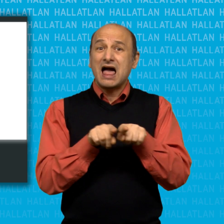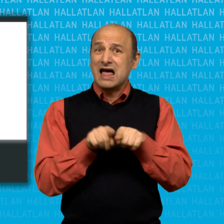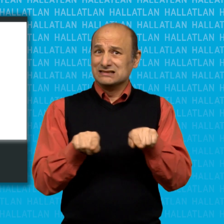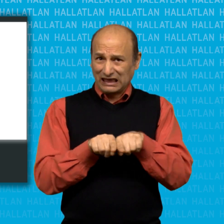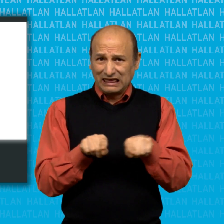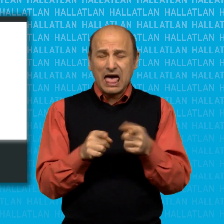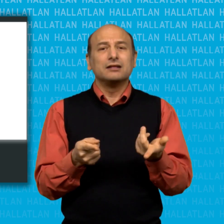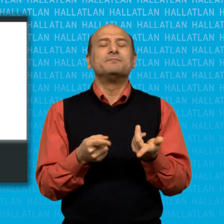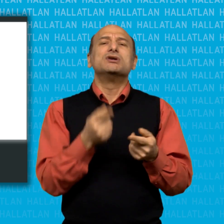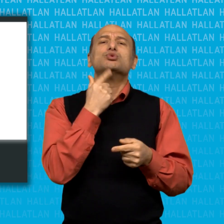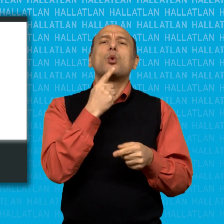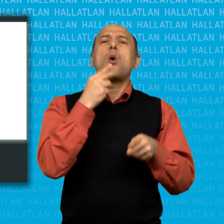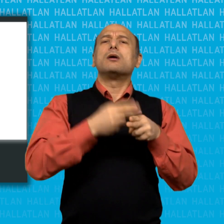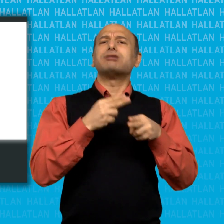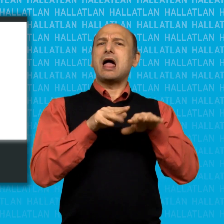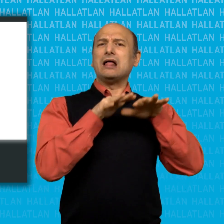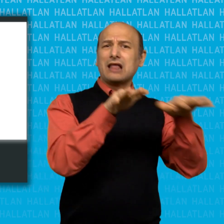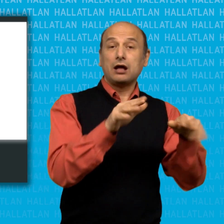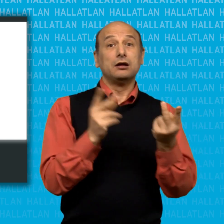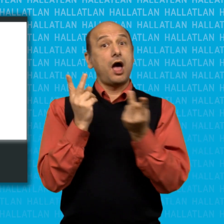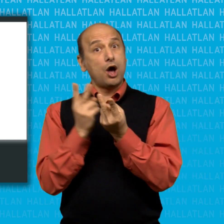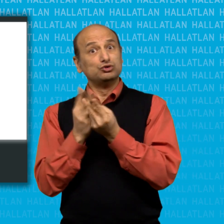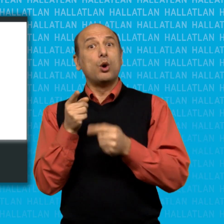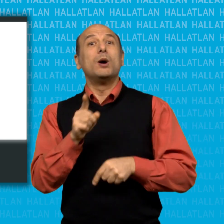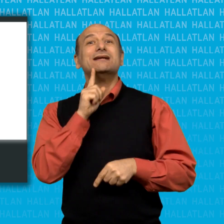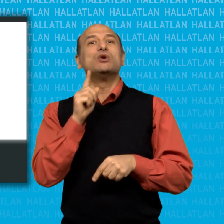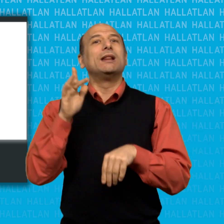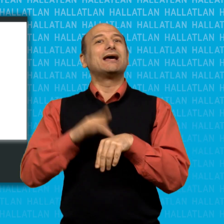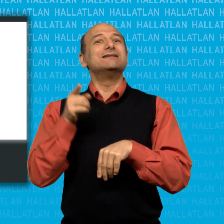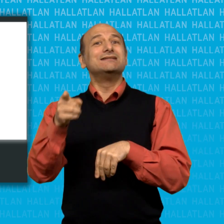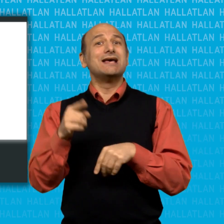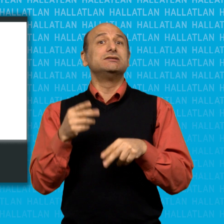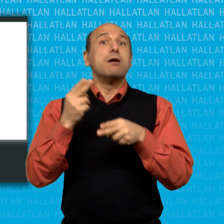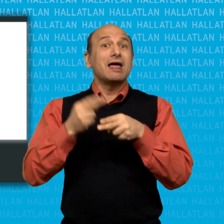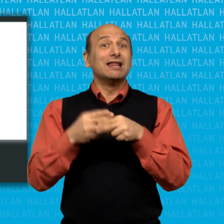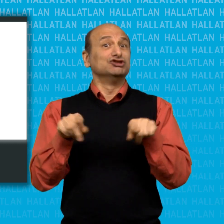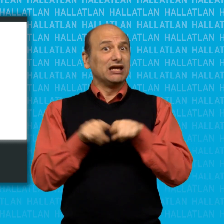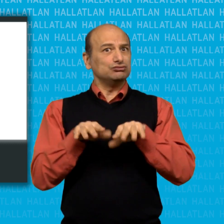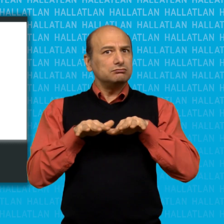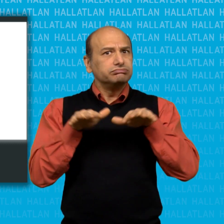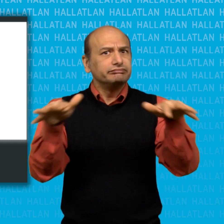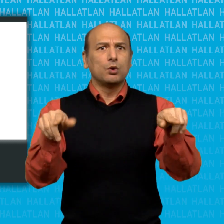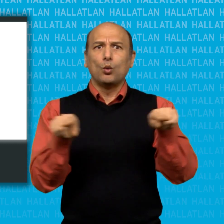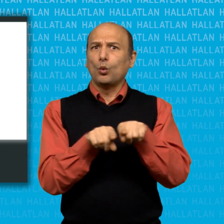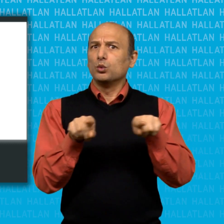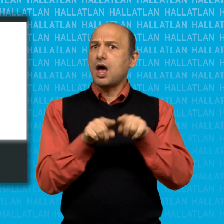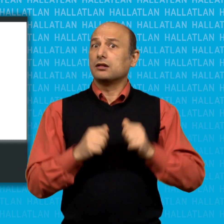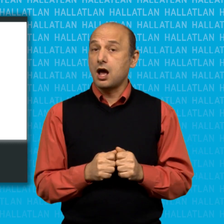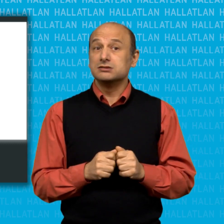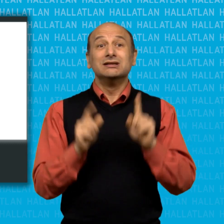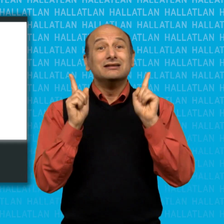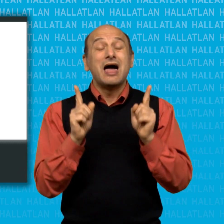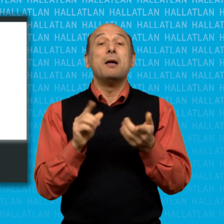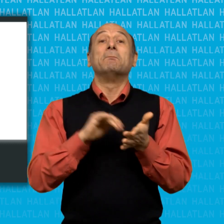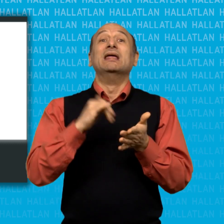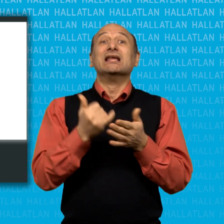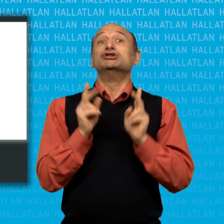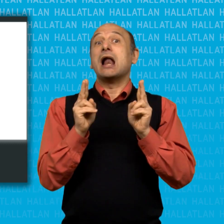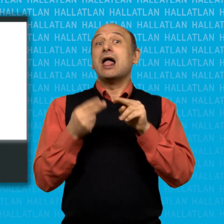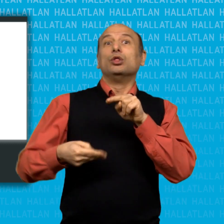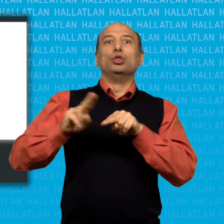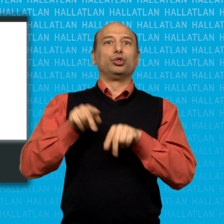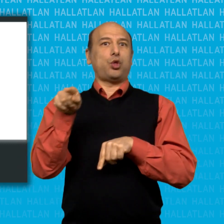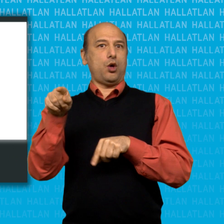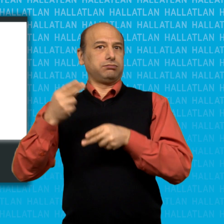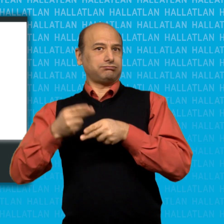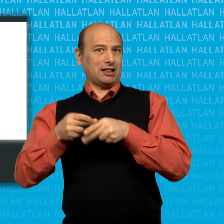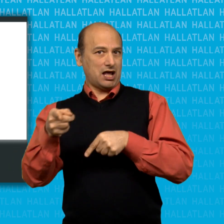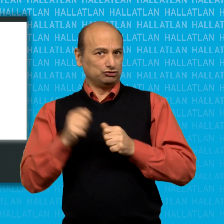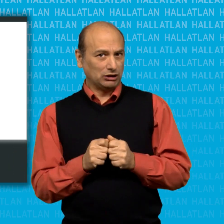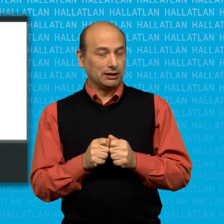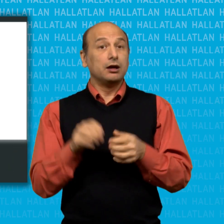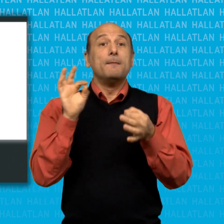Előfordulása egyébként nagyjából megegyezik a cukorbetegségével, illetve meg is haladja azt.